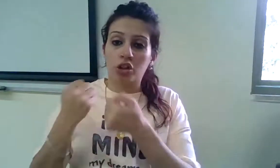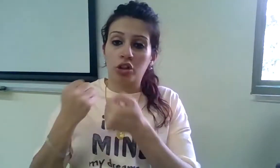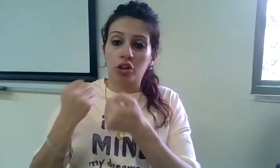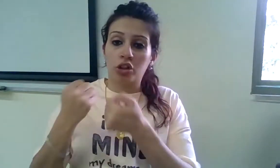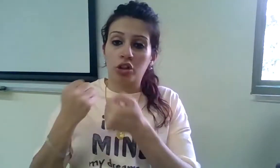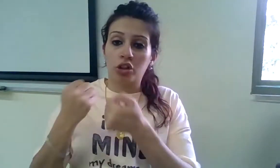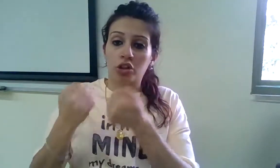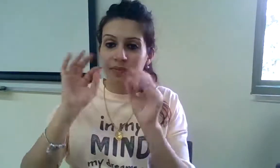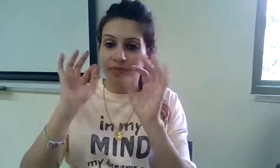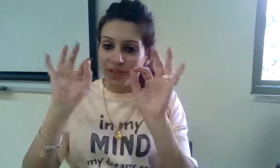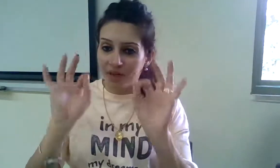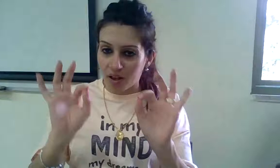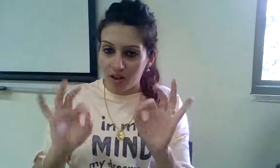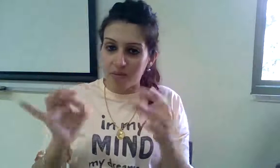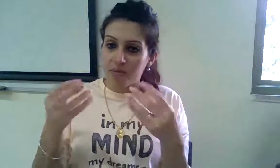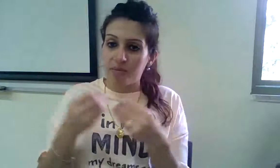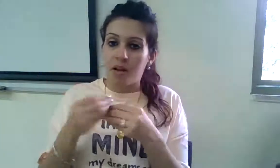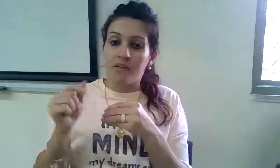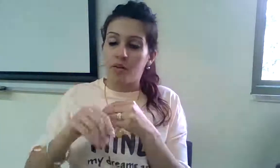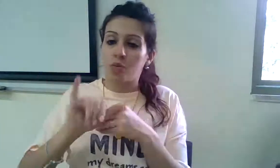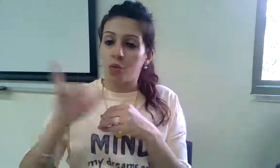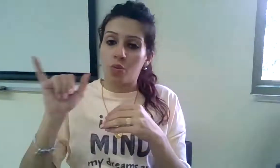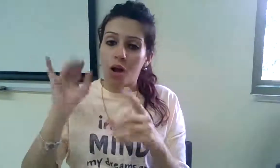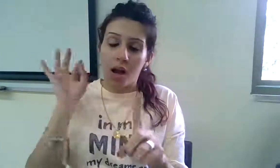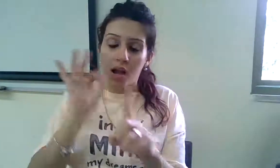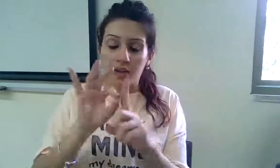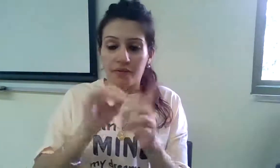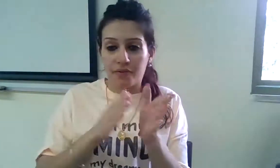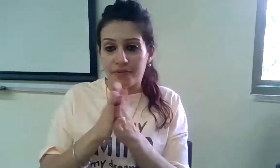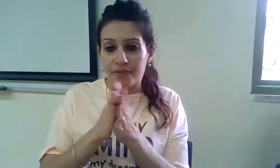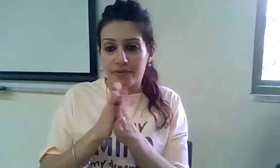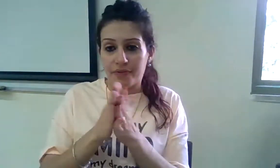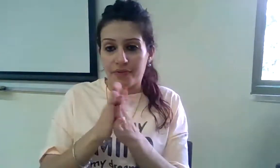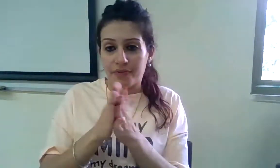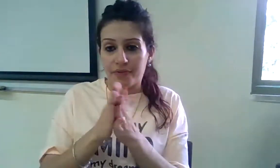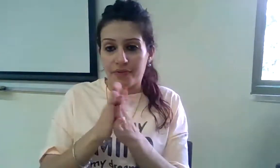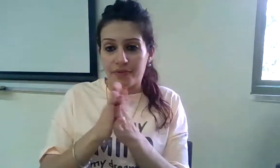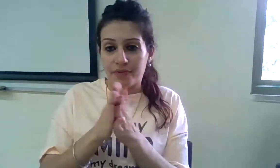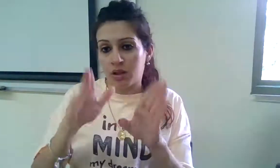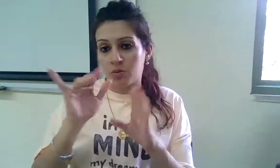حيث في بعض الأحيان لا يمكن للمعلم ادراك نقاط معينة حول الطفل